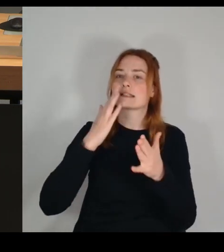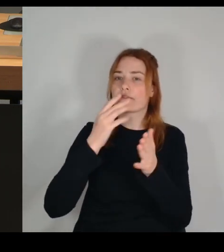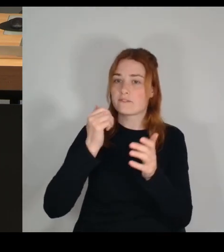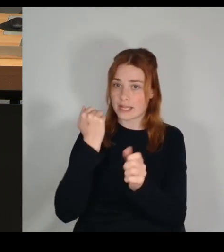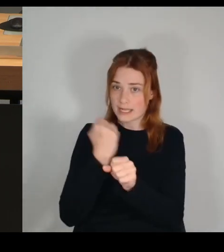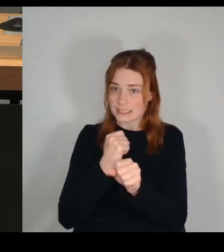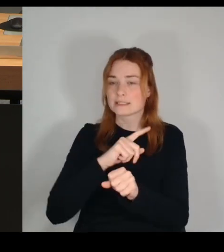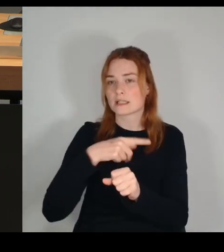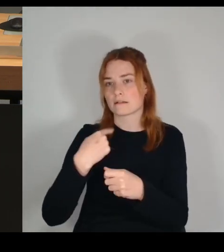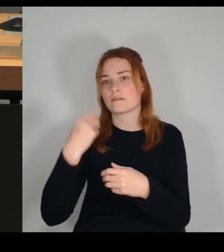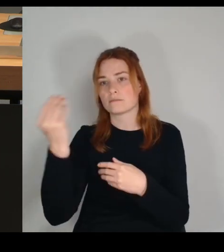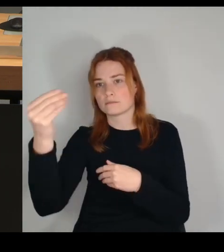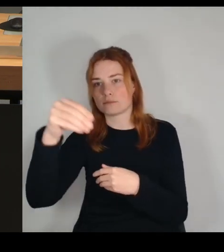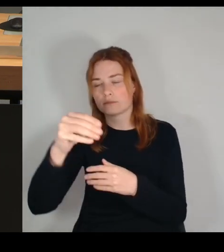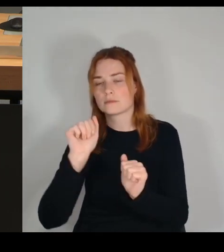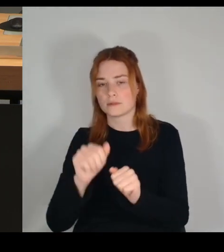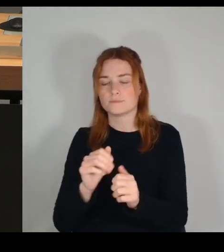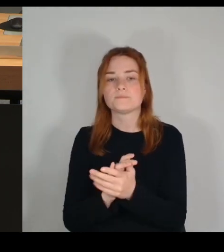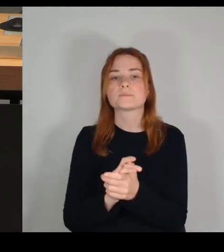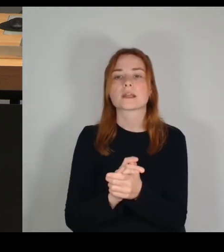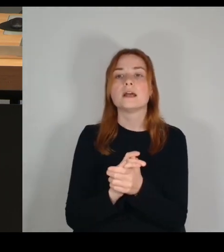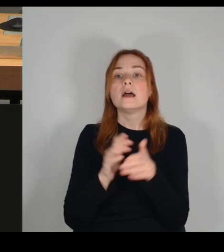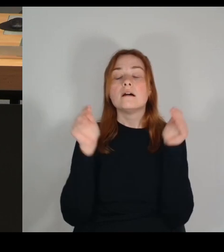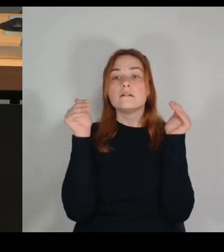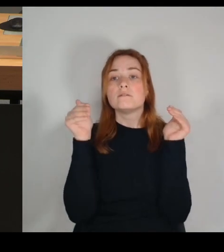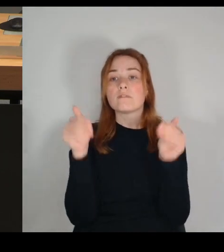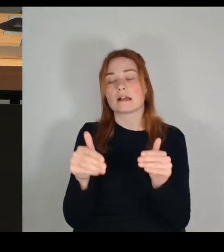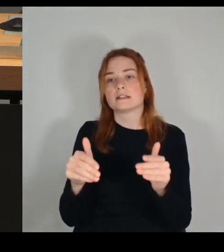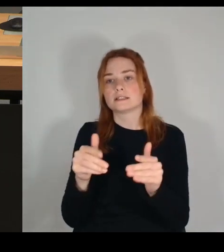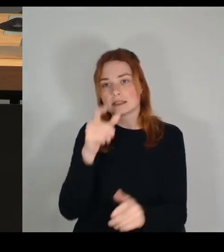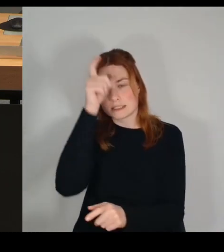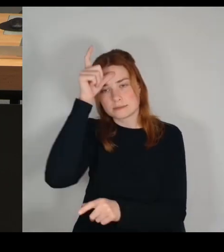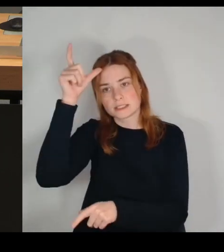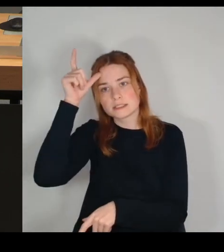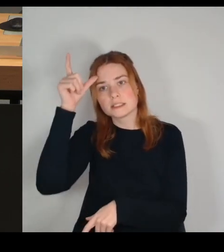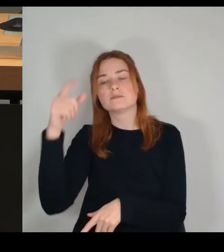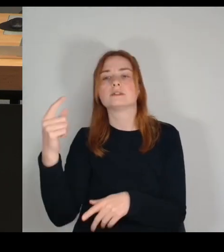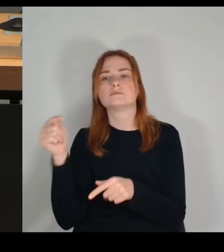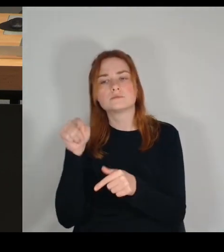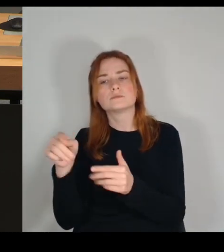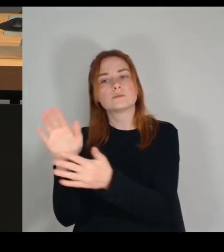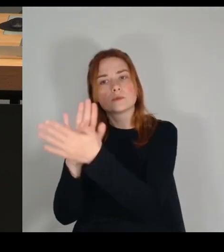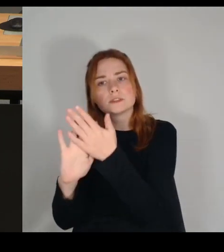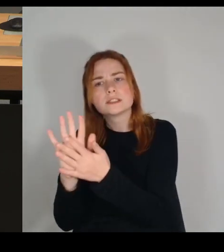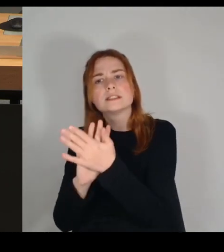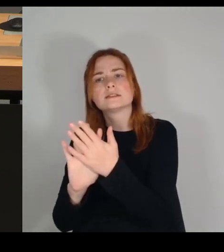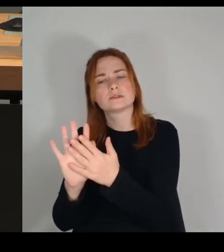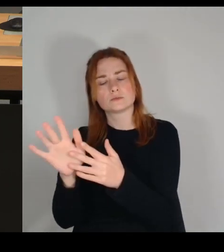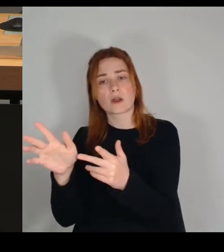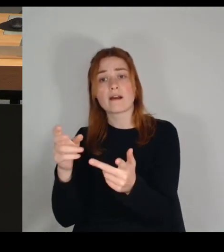Frage darzulegen, ob und in welchem Umfang die Wiedereinführung der Schleierfahndung in Berlin zu einem besseren Ergebnis bei